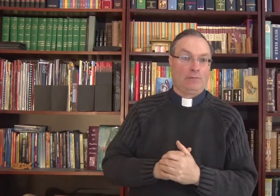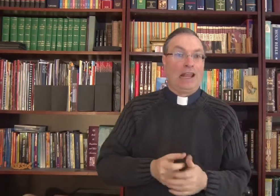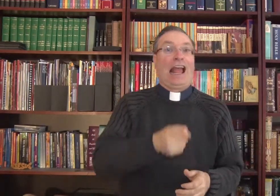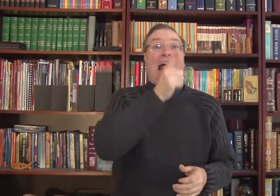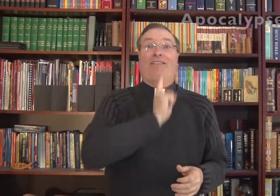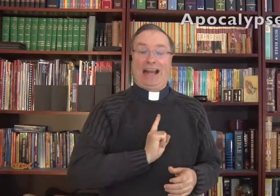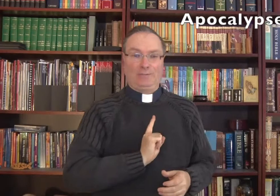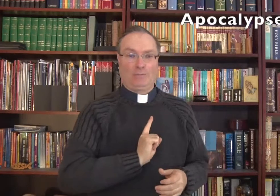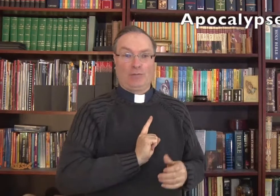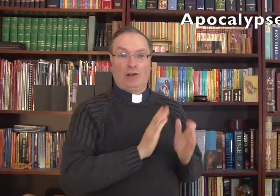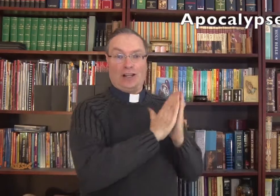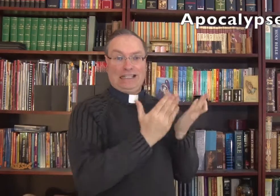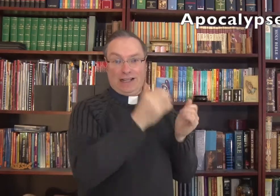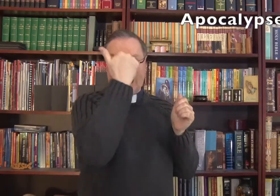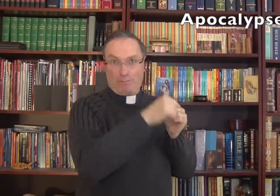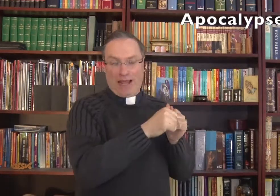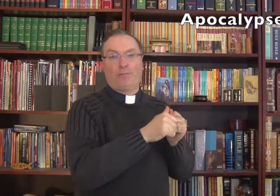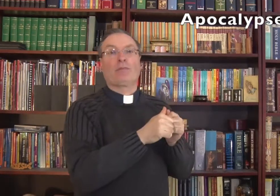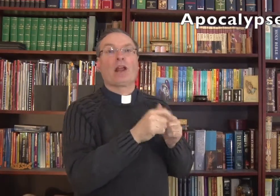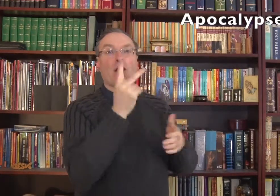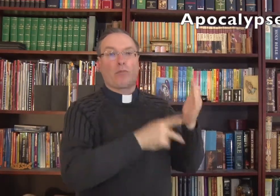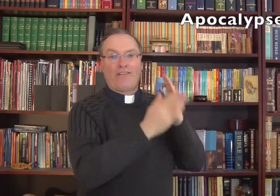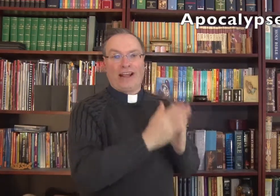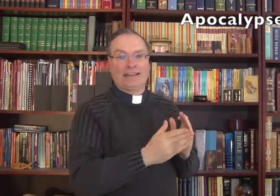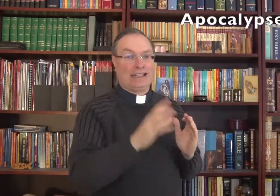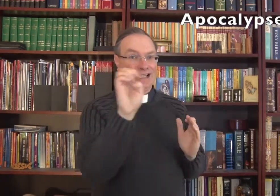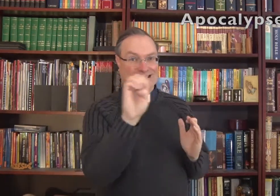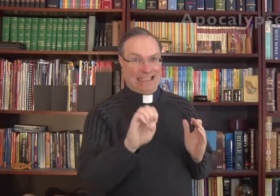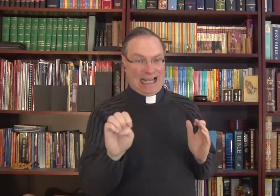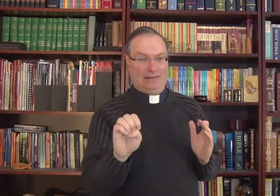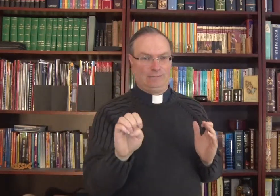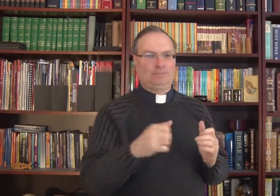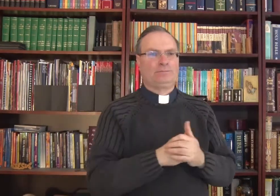Avaler le livre rappelle le prophète Ézéchiel: